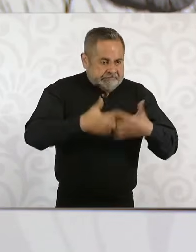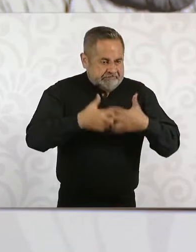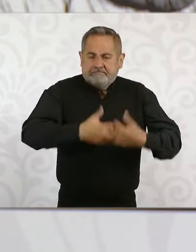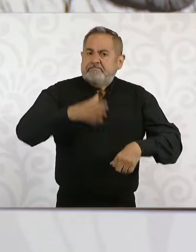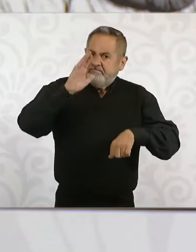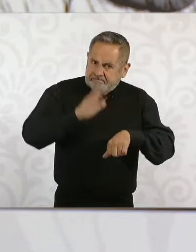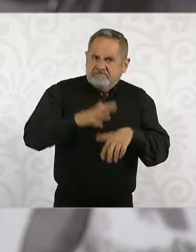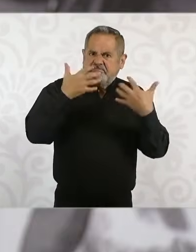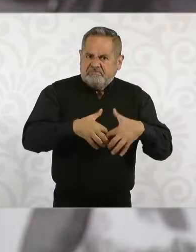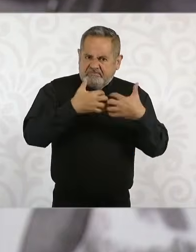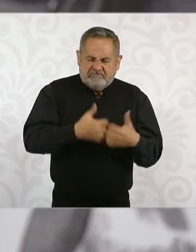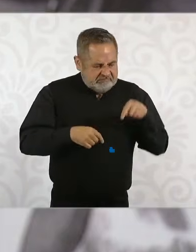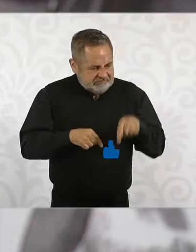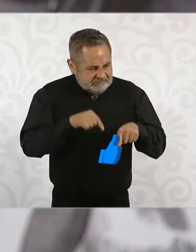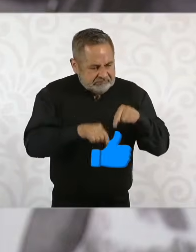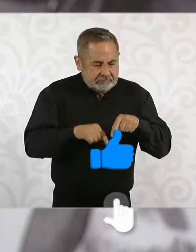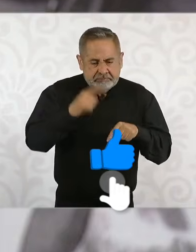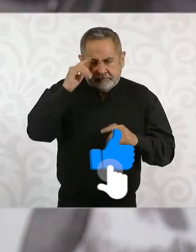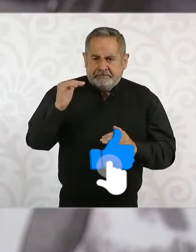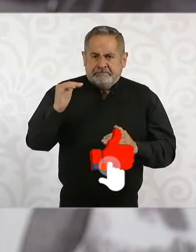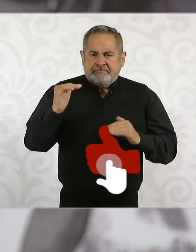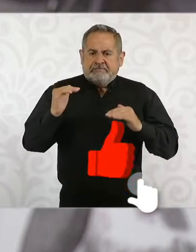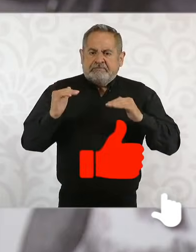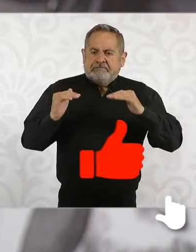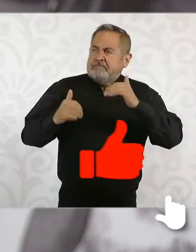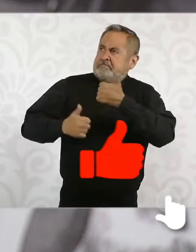con el objetivo de ser más competitivos en la compra de insumos para la salud del país.